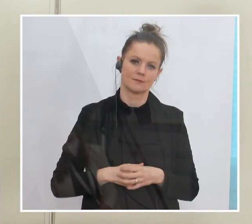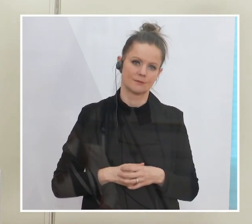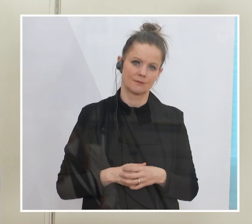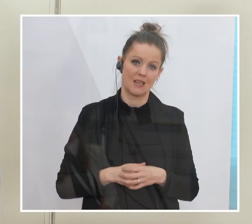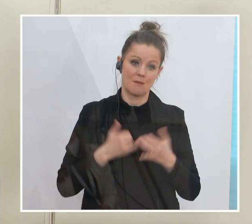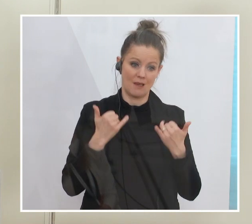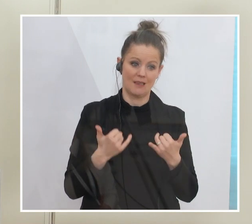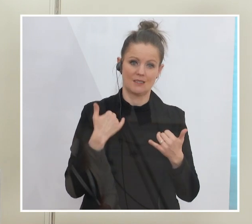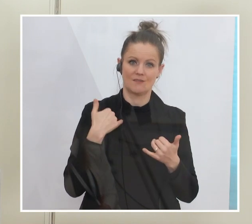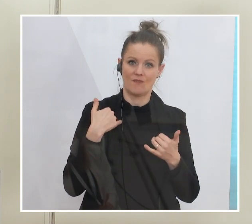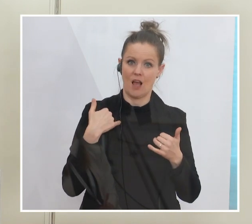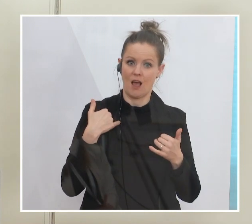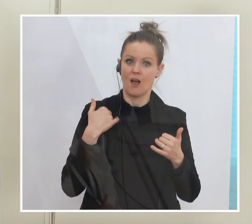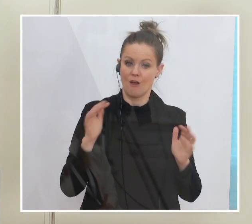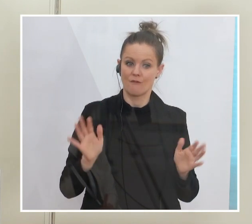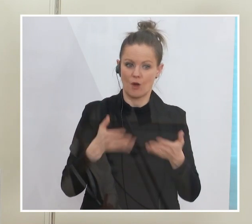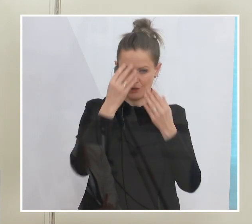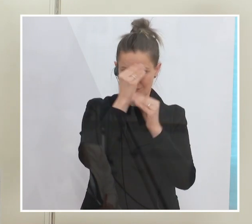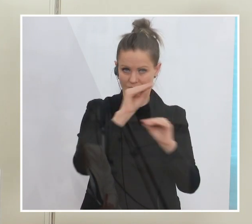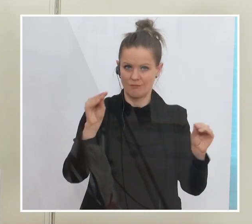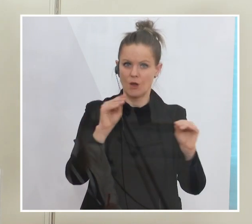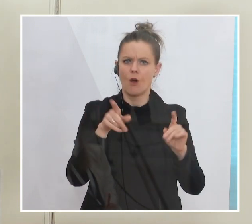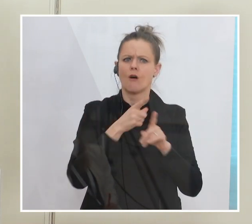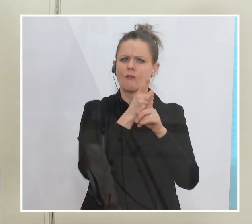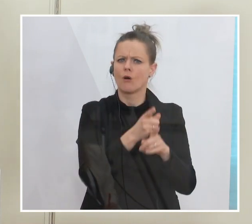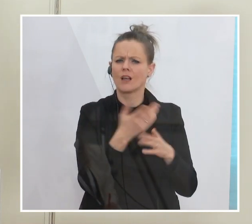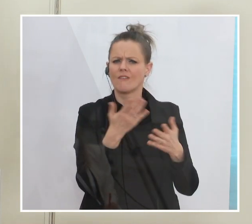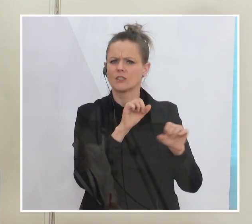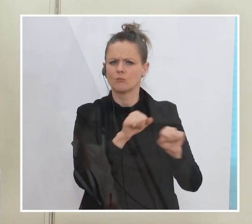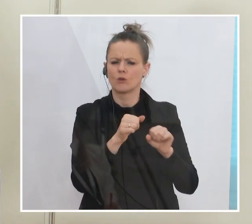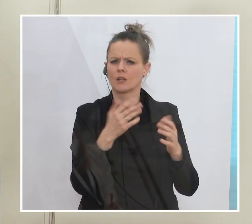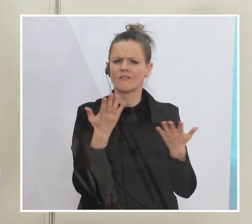haben, rückzuschließen, was alles geht oder nicht, ist, glaube ich, deshalb verfehlt,